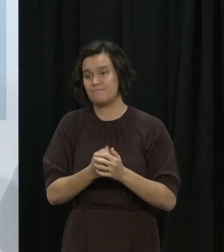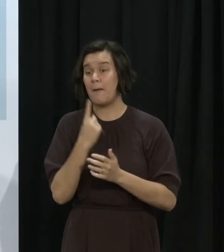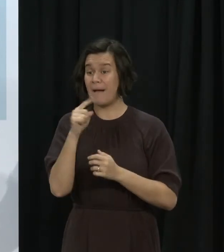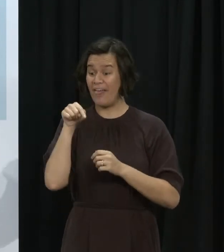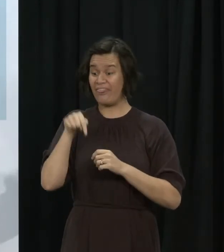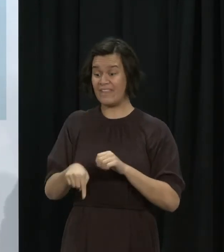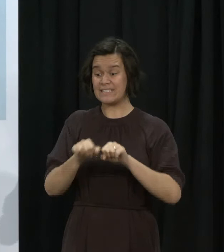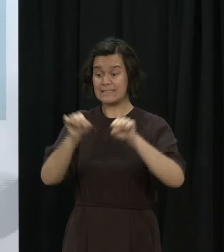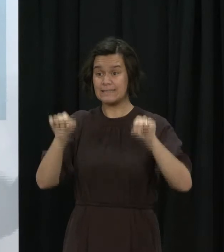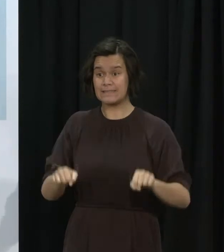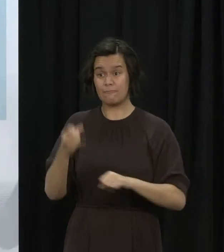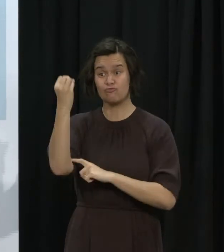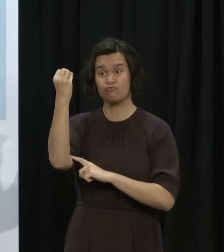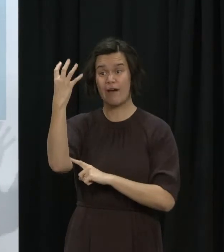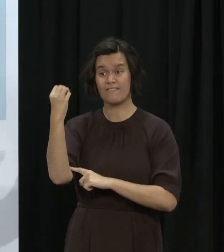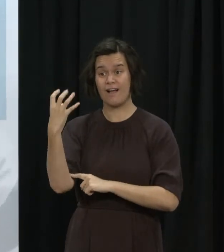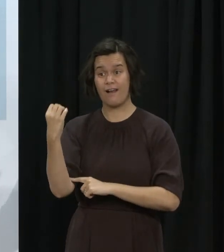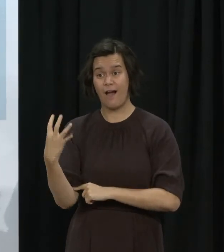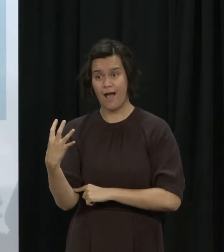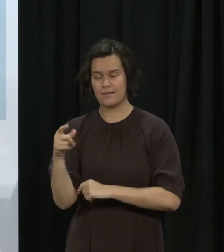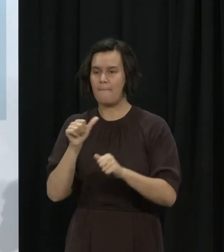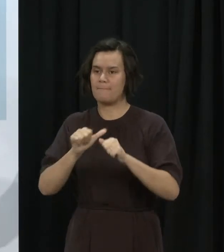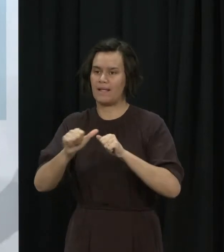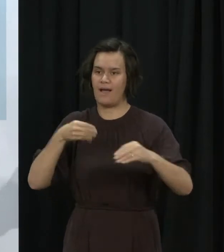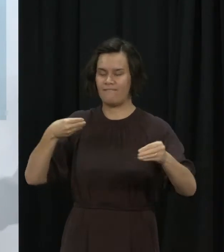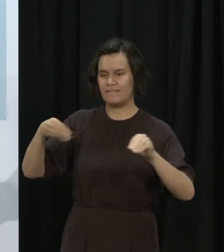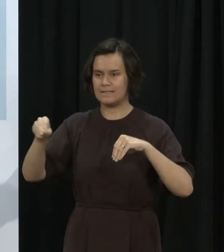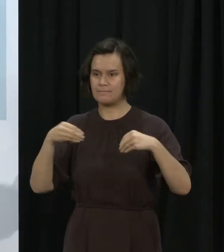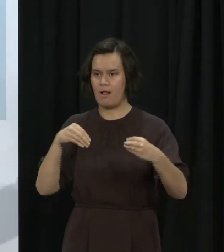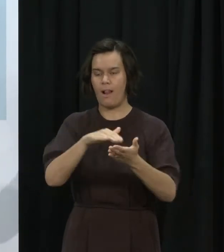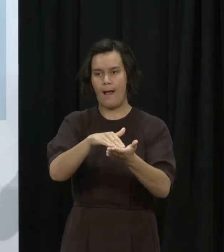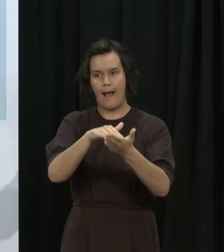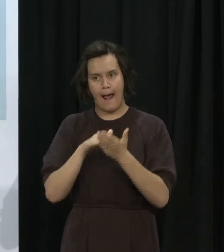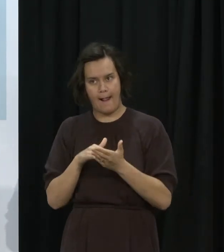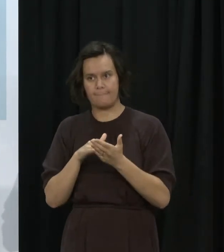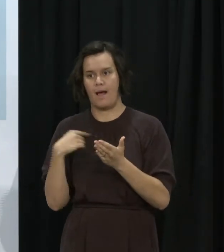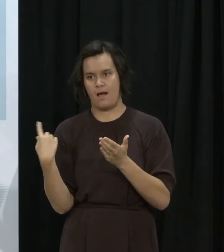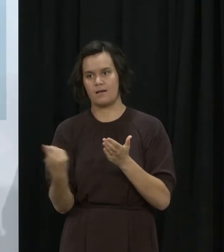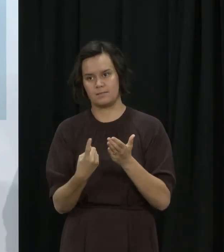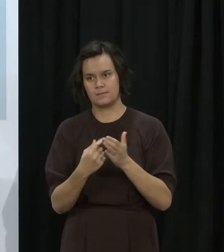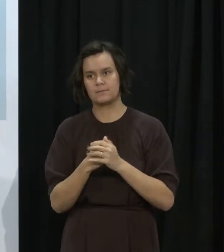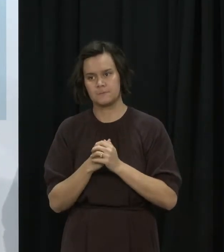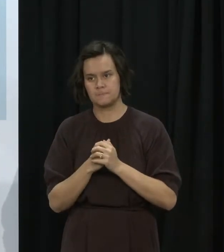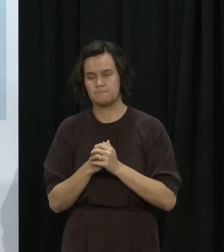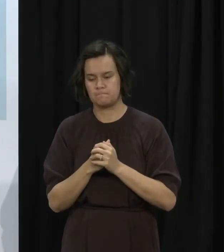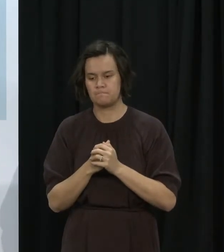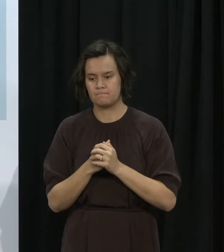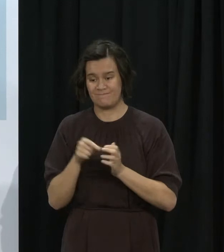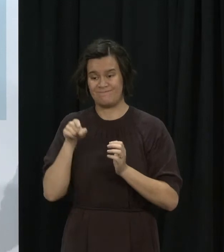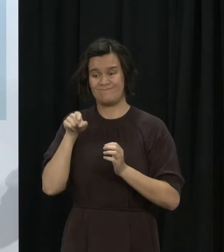tino pono, kei te tino mohio he taonga onge mo te ao katoa na roto i te te katoa o tenei mate